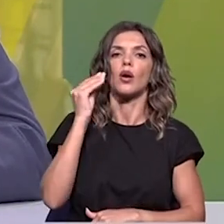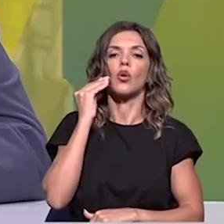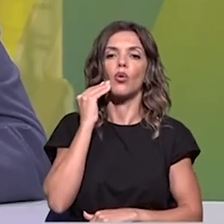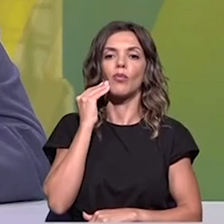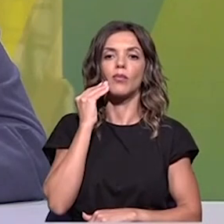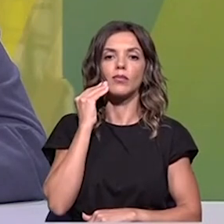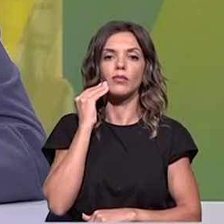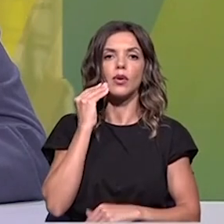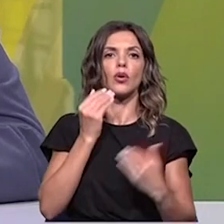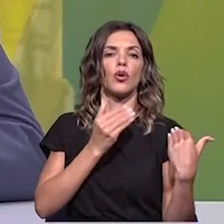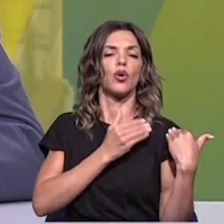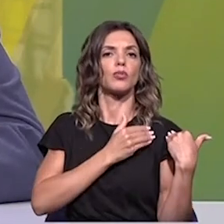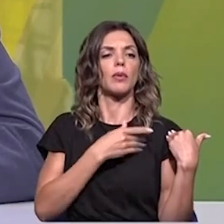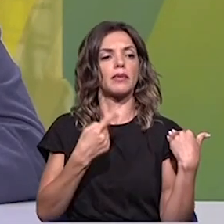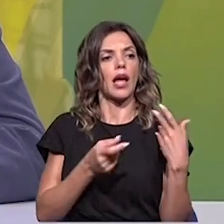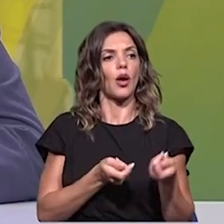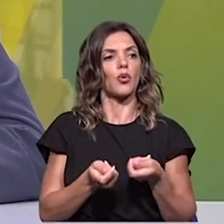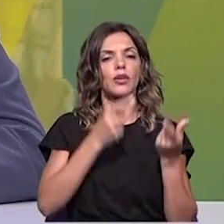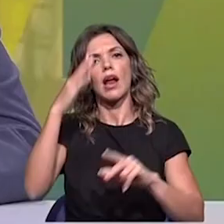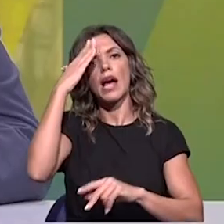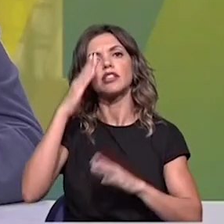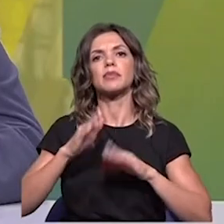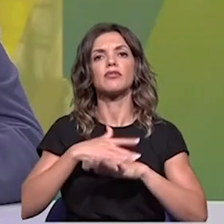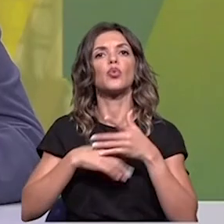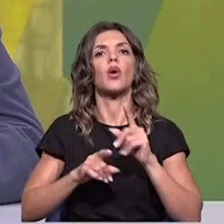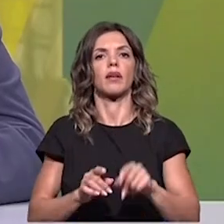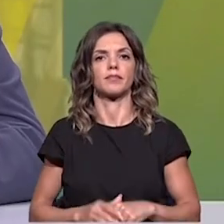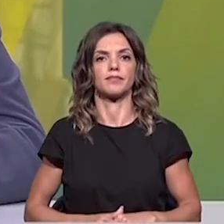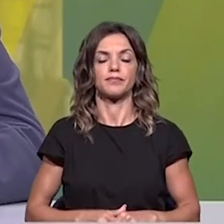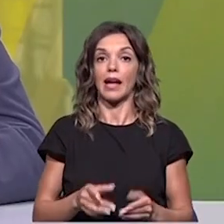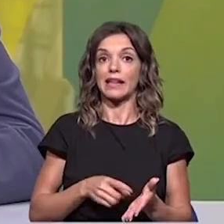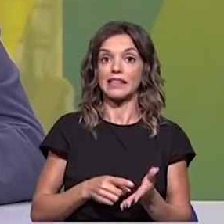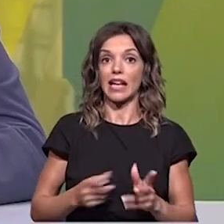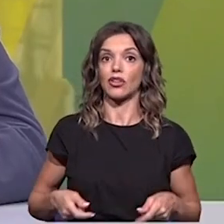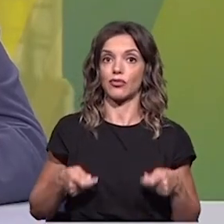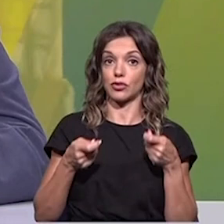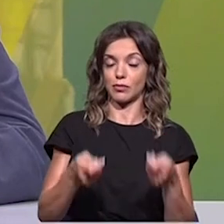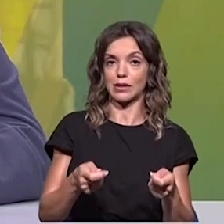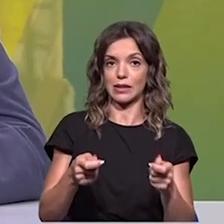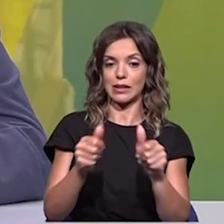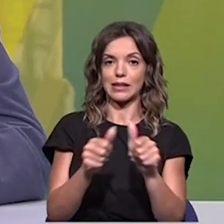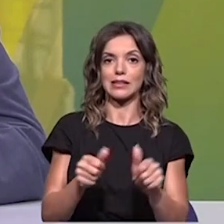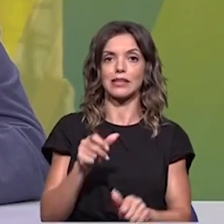essa responsabilidade de reorganizar esse novo hospital. A necessidade é um investimento no Sistema Regional de Saúde, obviamente.